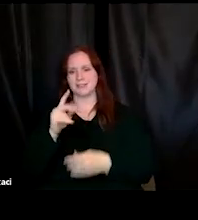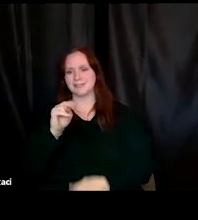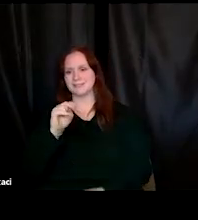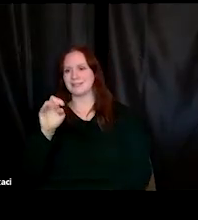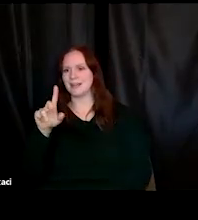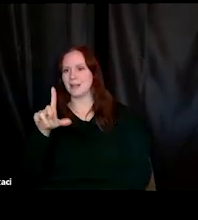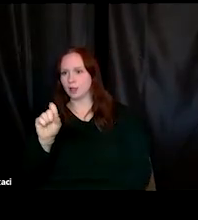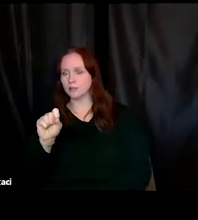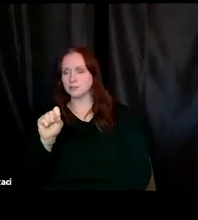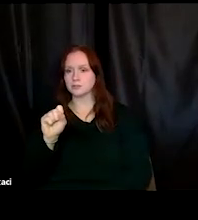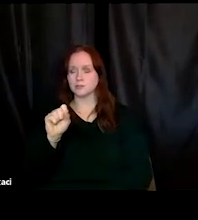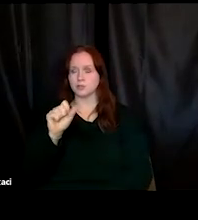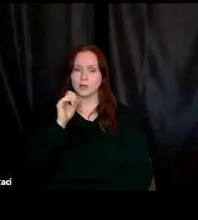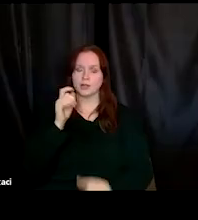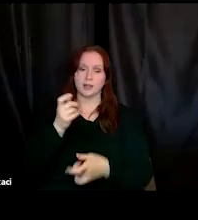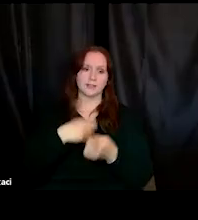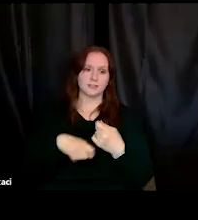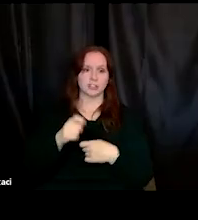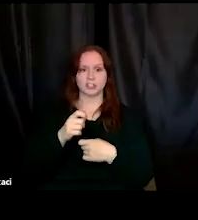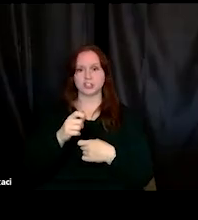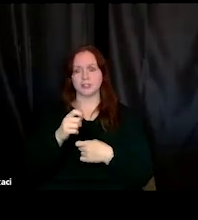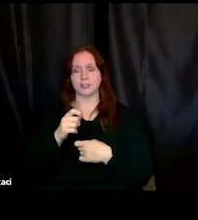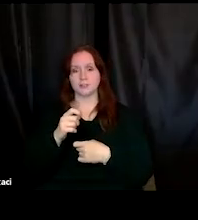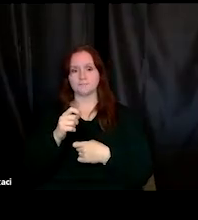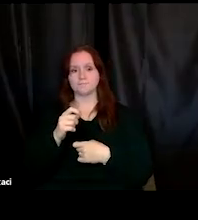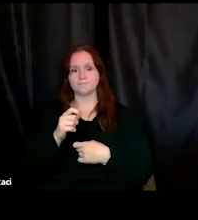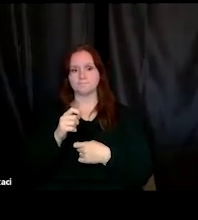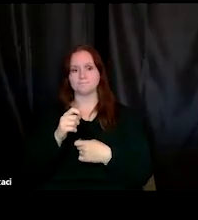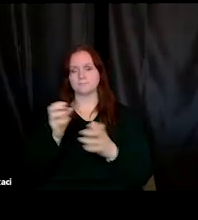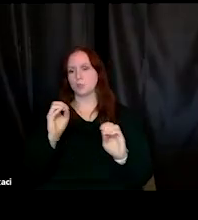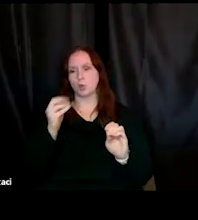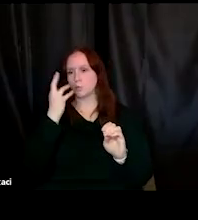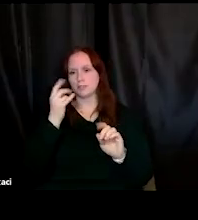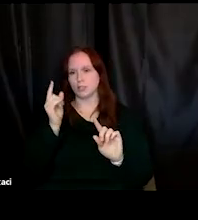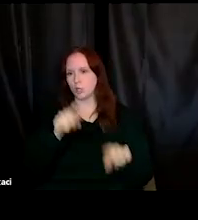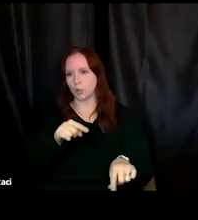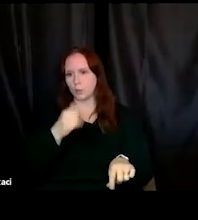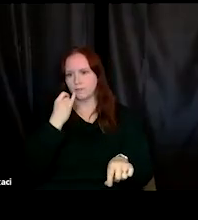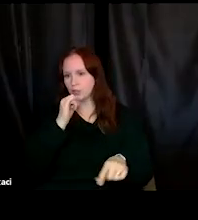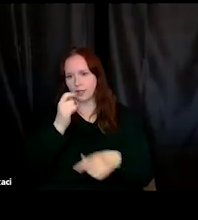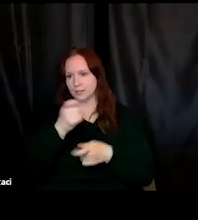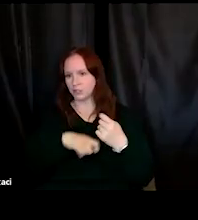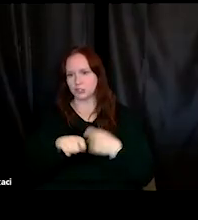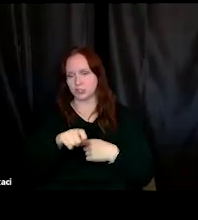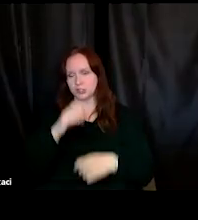Y podemos ayudar a resolver el problema y potencialmente identificar otra persona